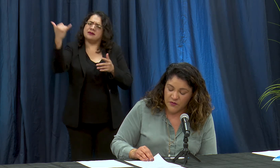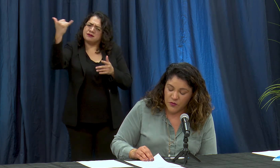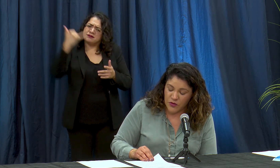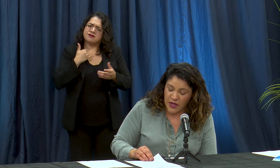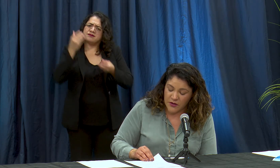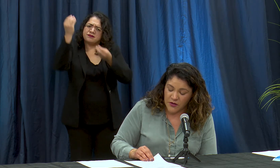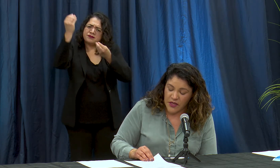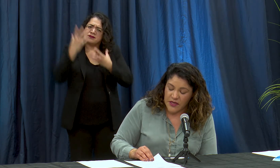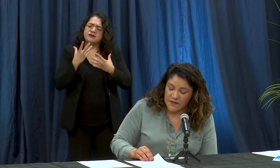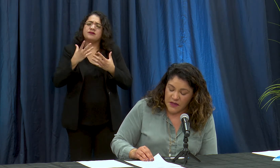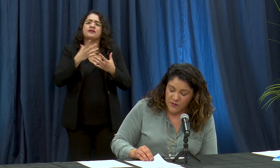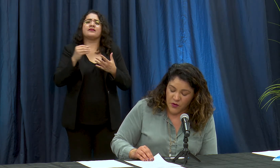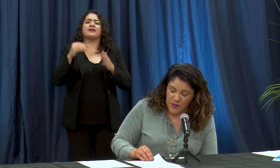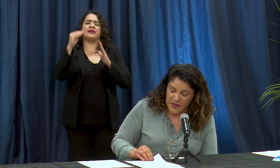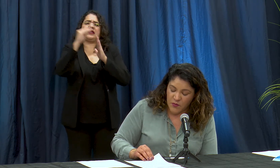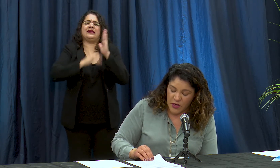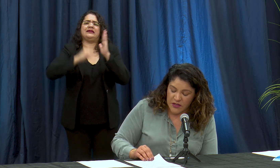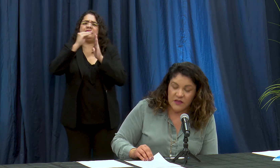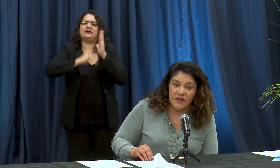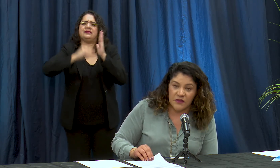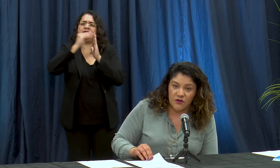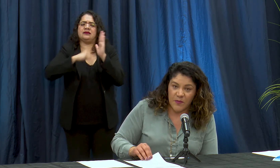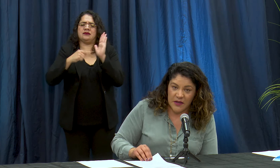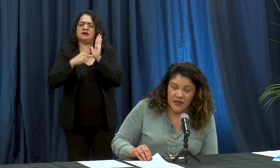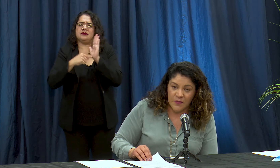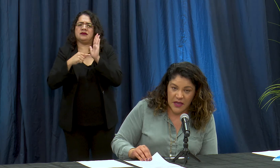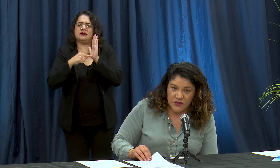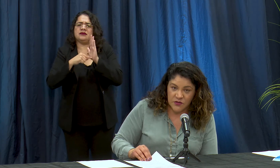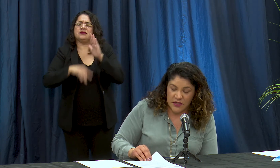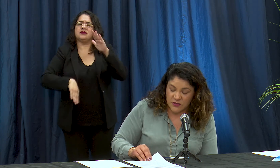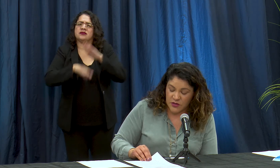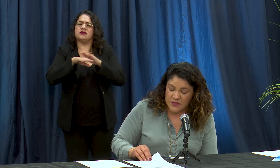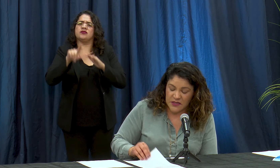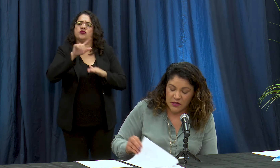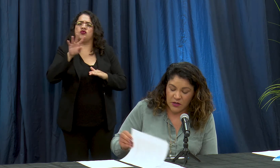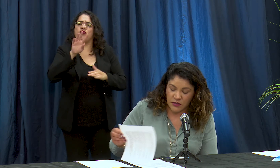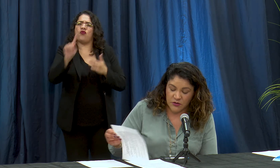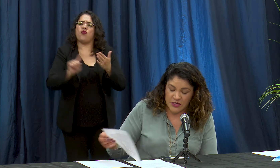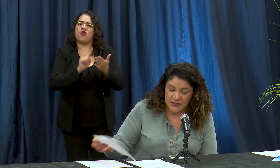formulary o de inform a de muerte dentro del plays ok son las venti cuatro horas